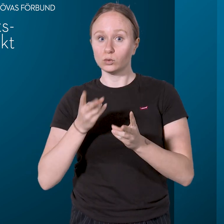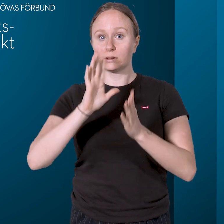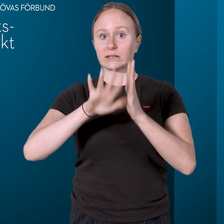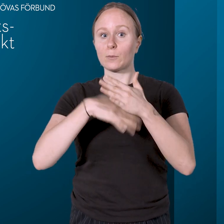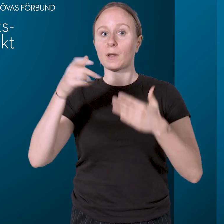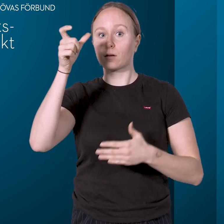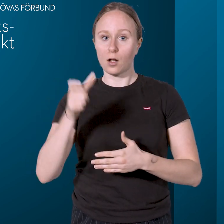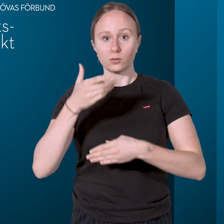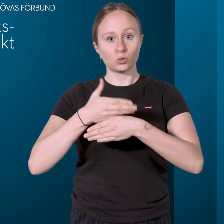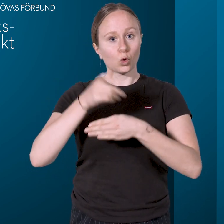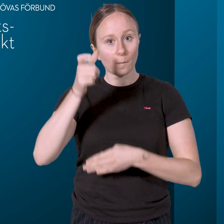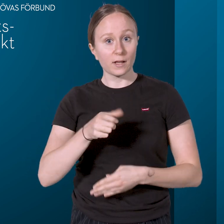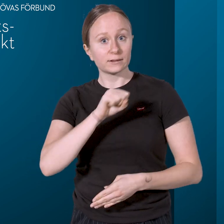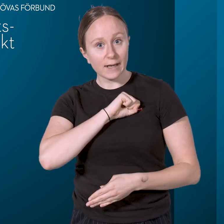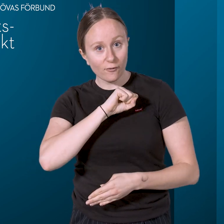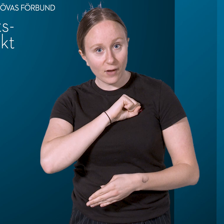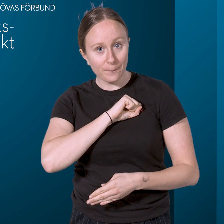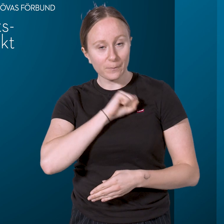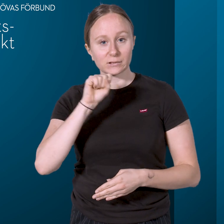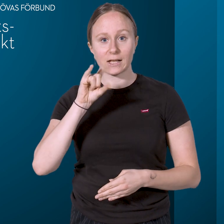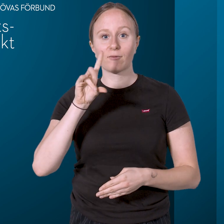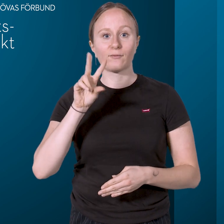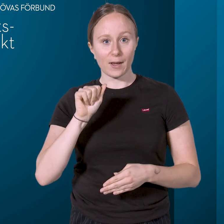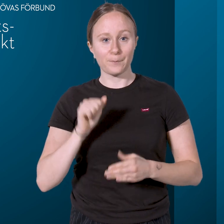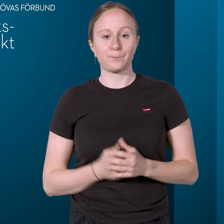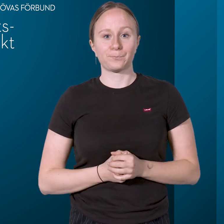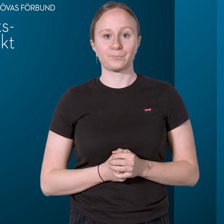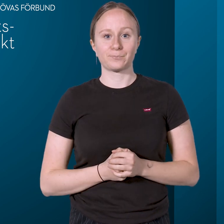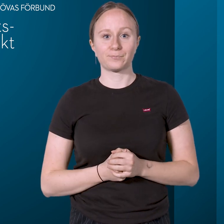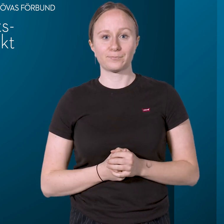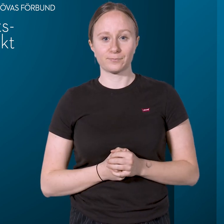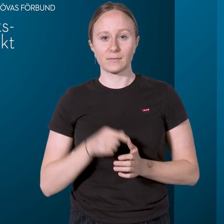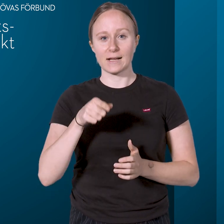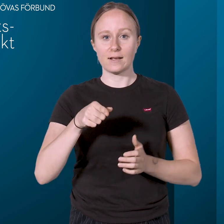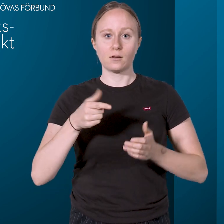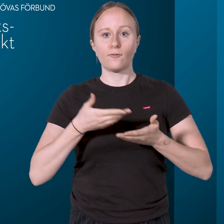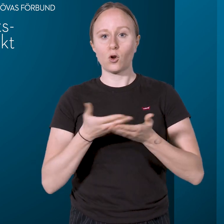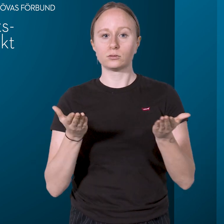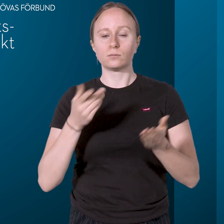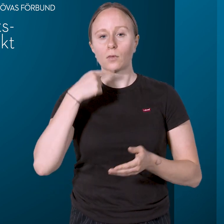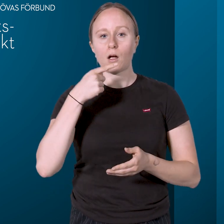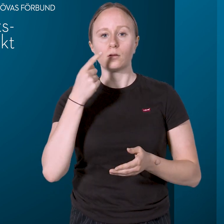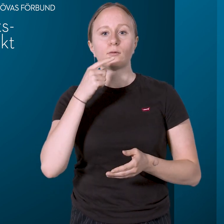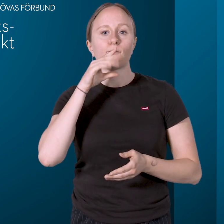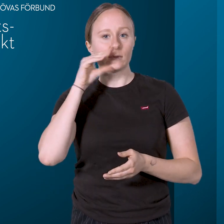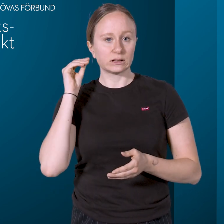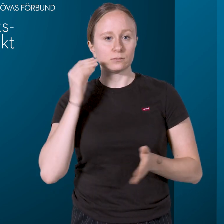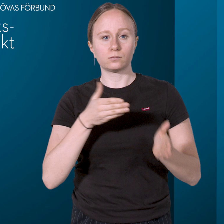den teckenspråkiga skådepelaren Silva Belghiti. I föreställningen används utöver talad svenska -